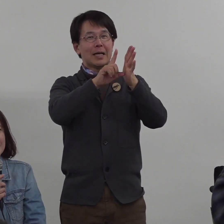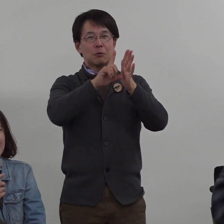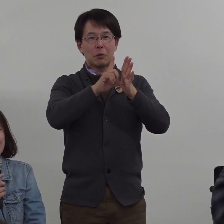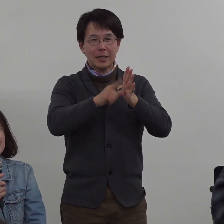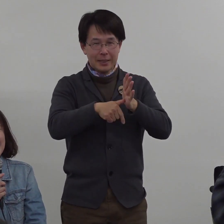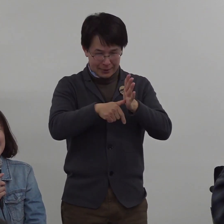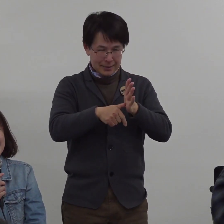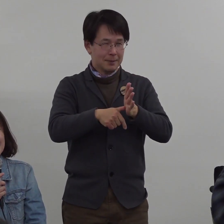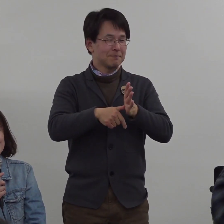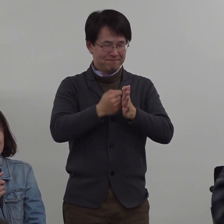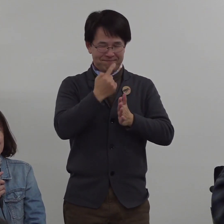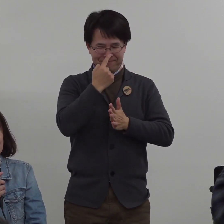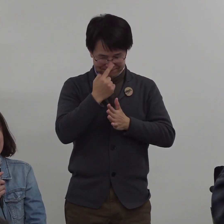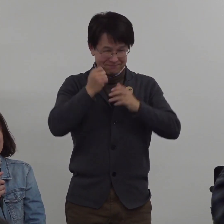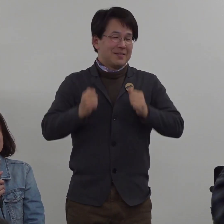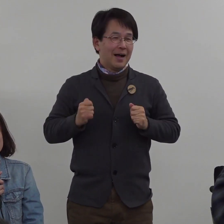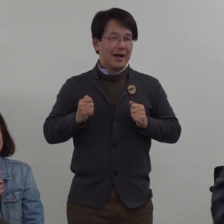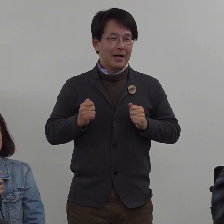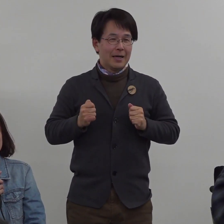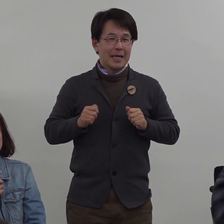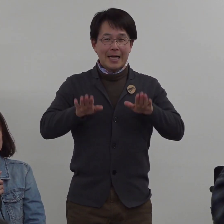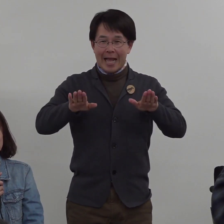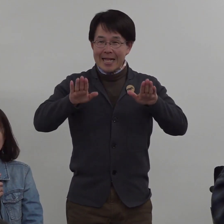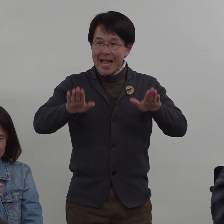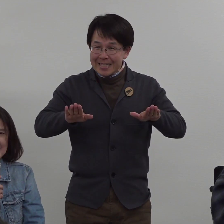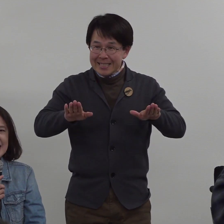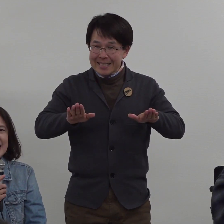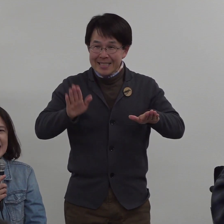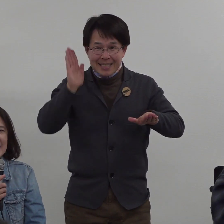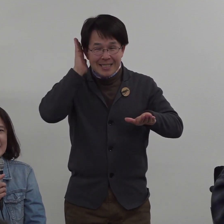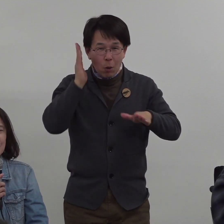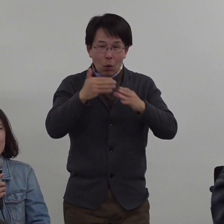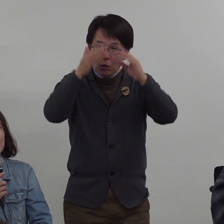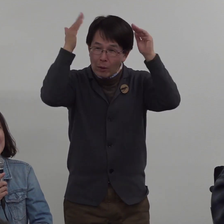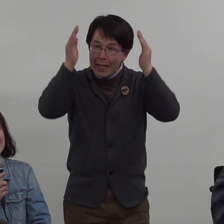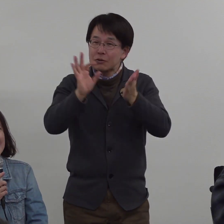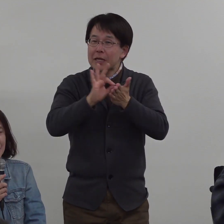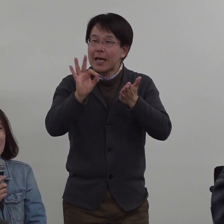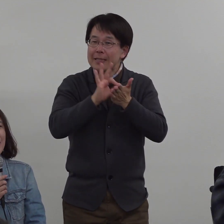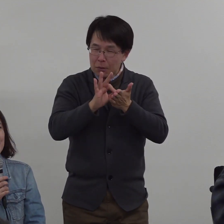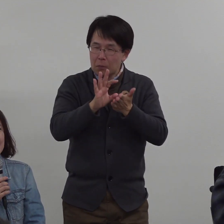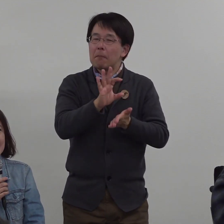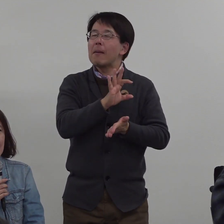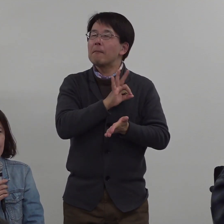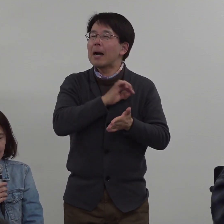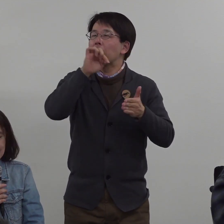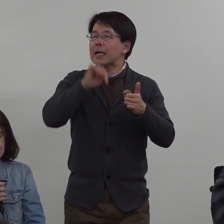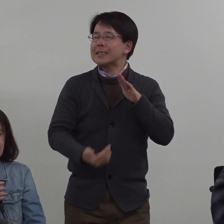多分現役聴導犬（ユーザー）で一番古いというキャリアだけはあるんですけれども